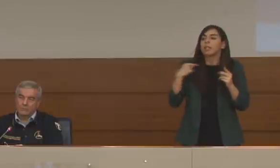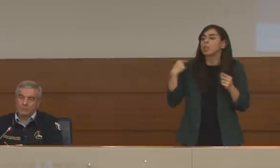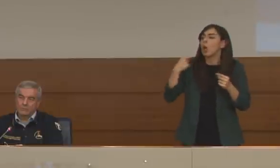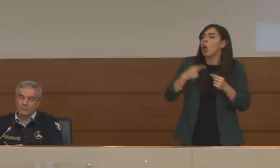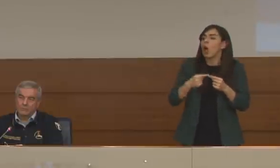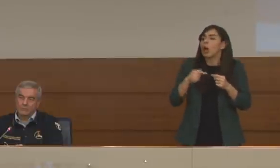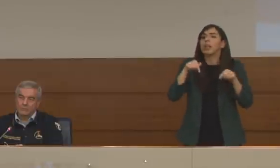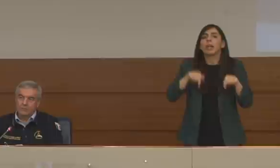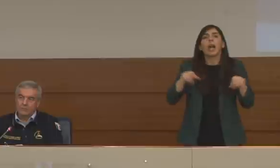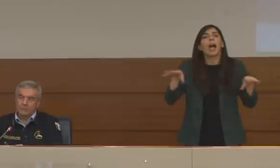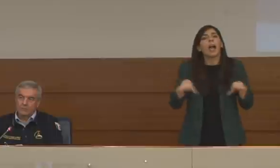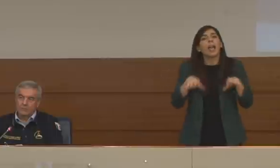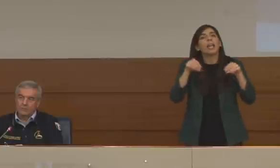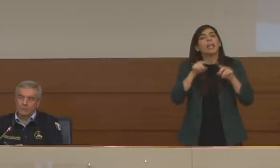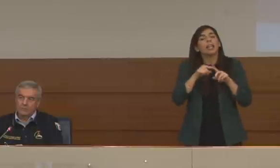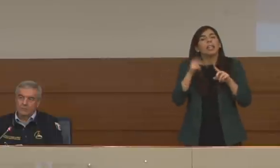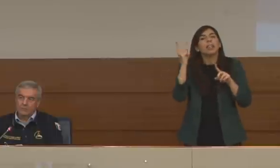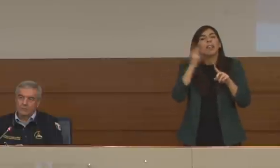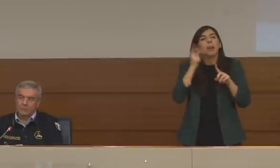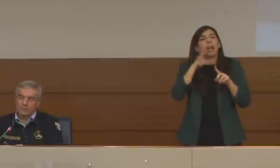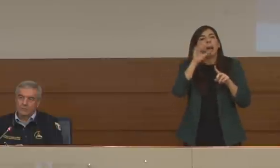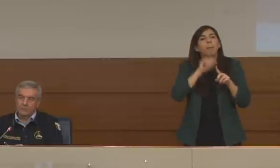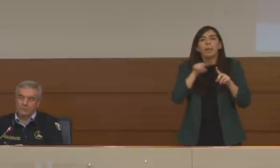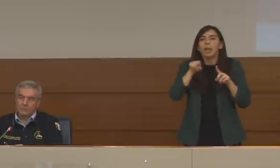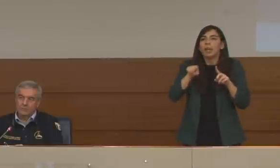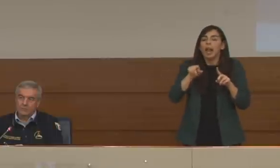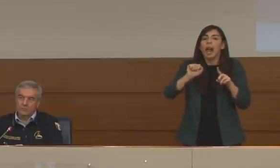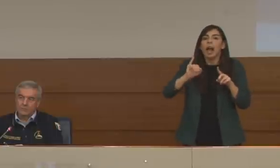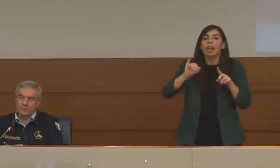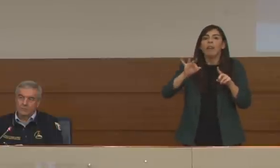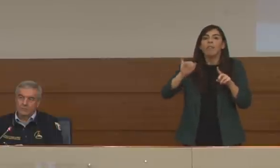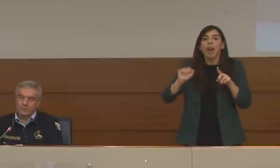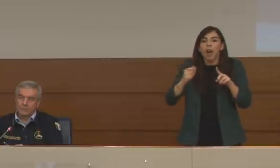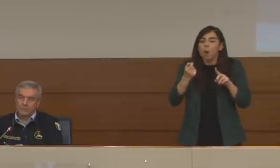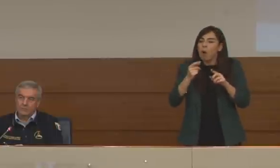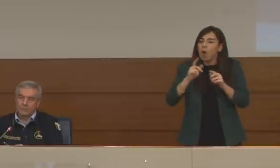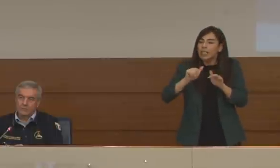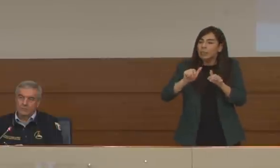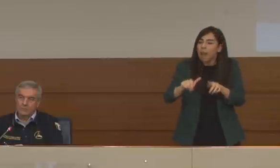verosimilmente l'AIFA sarà nel giro di qualche settimana in grado di dare dei risultati.